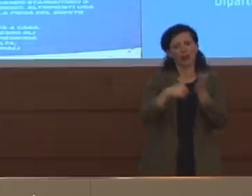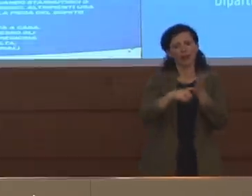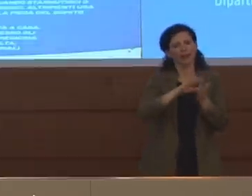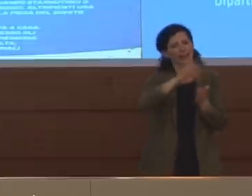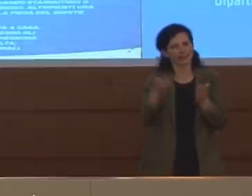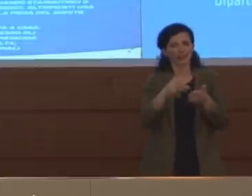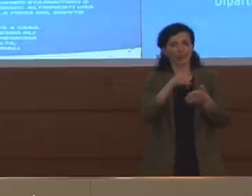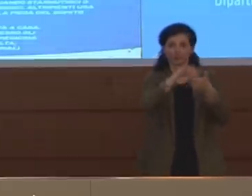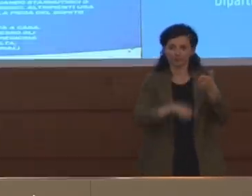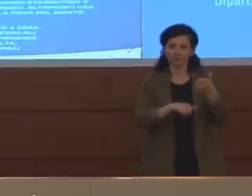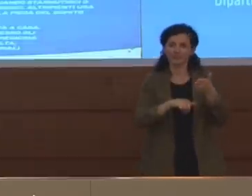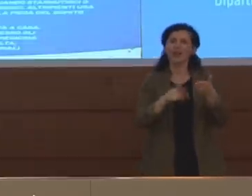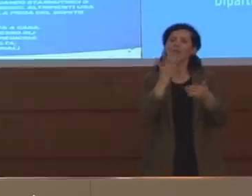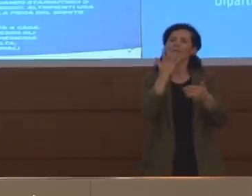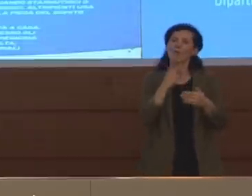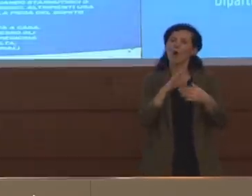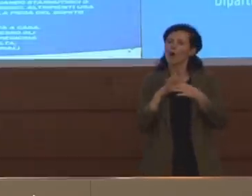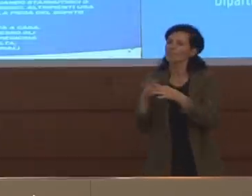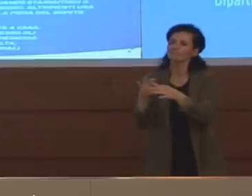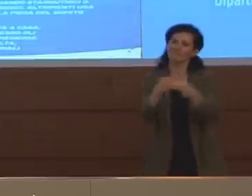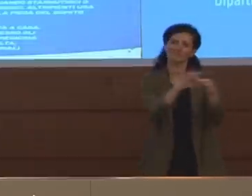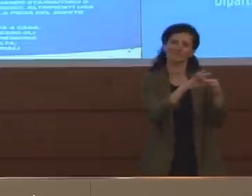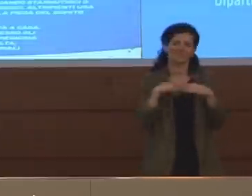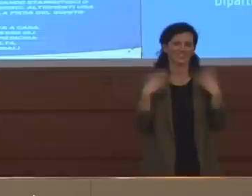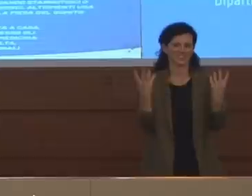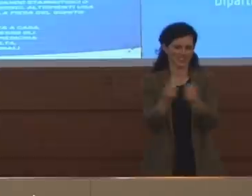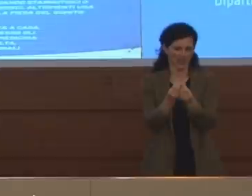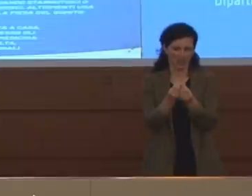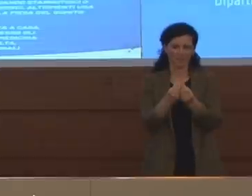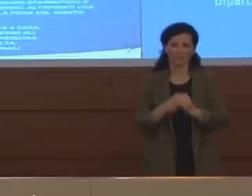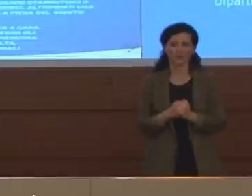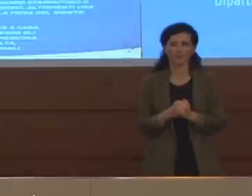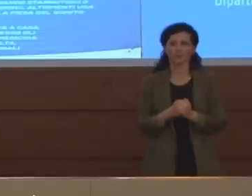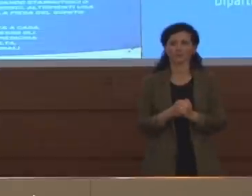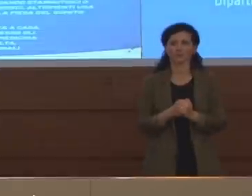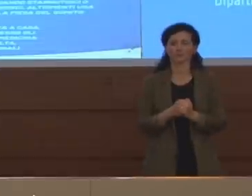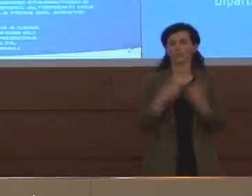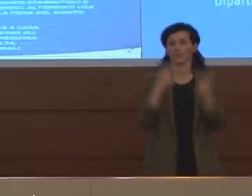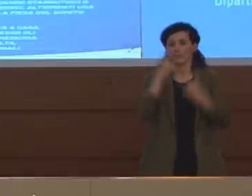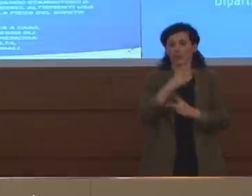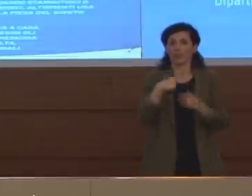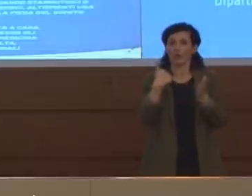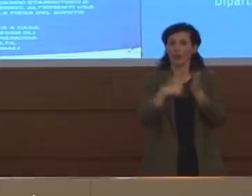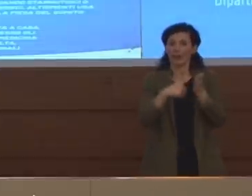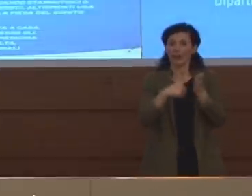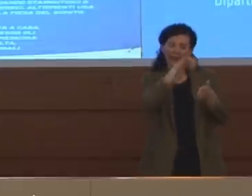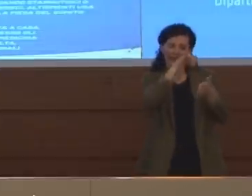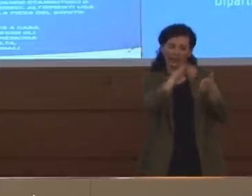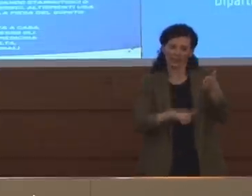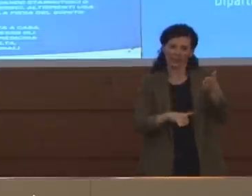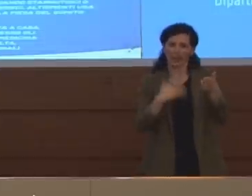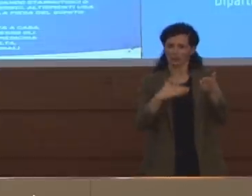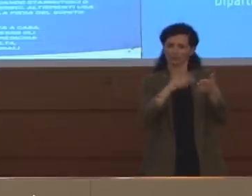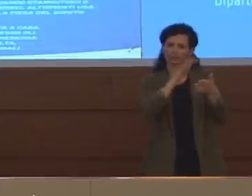condividere con tutti quanti noi. Sarebbe impossibile leggerla tutta per intero.